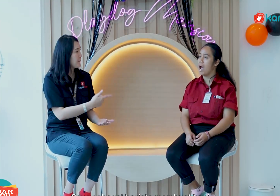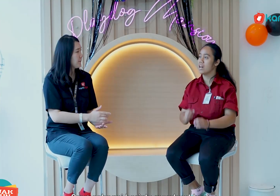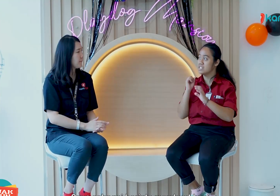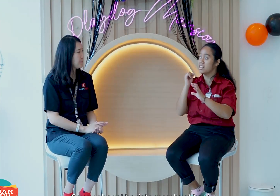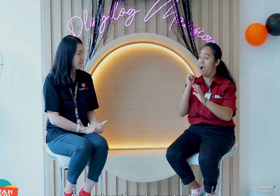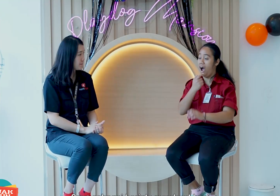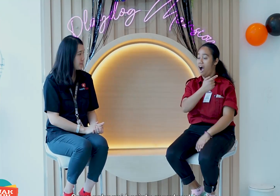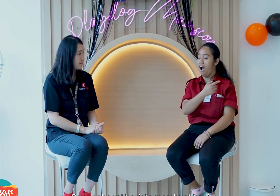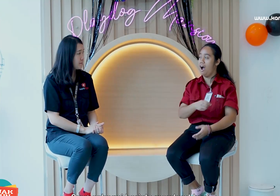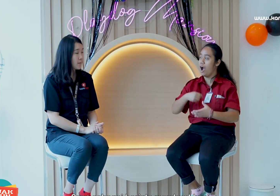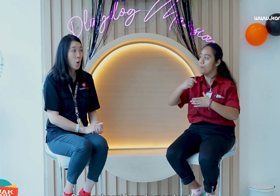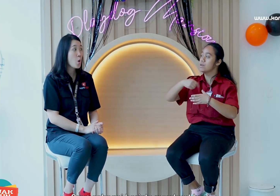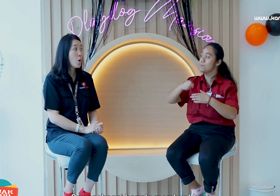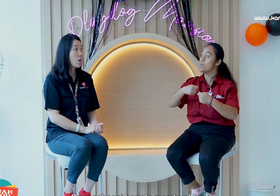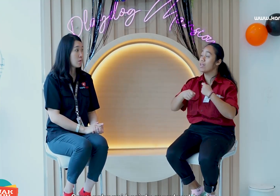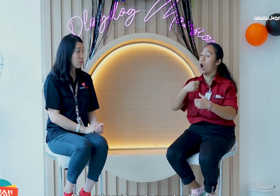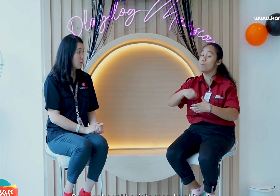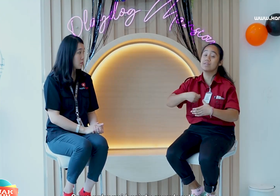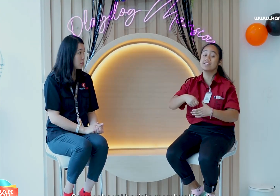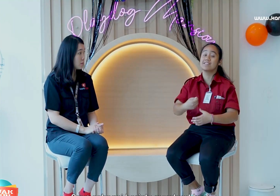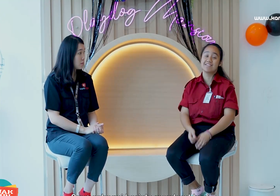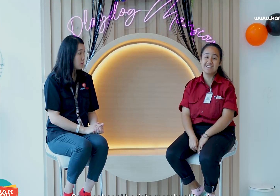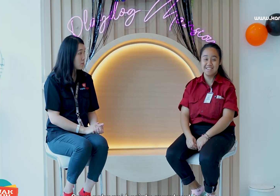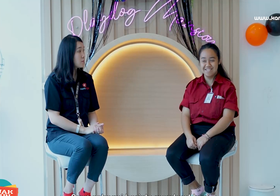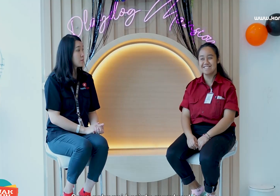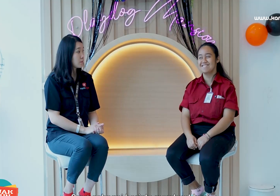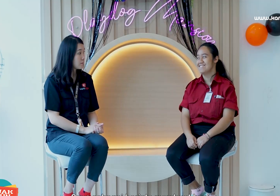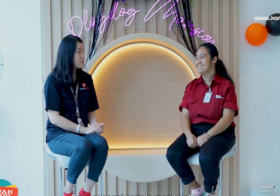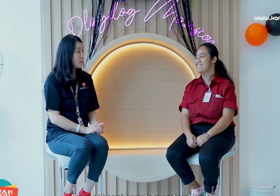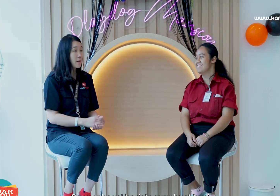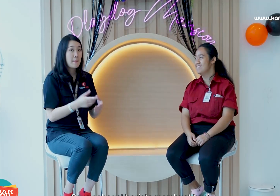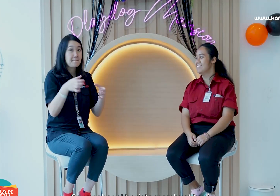Saya sebagai barista membuat kopi.